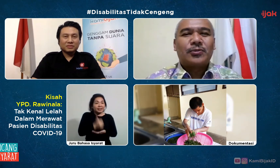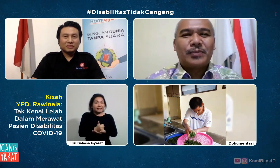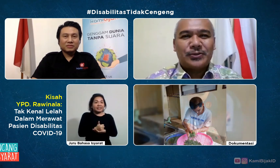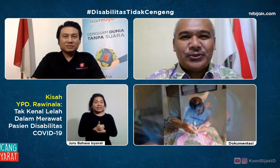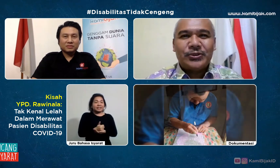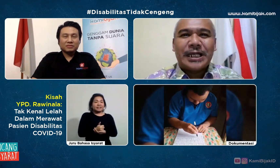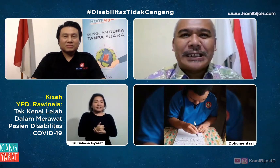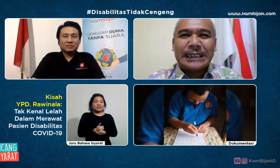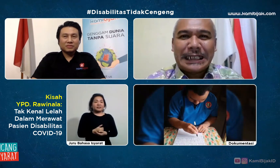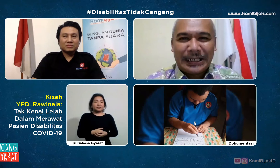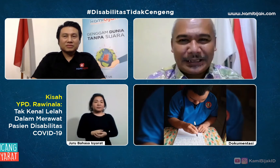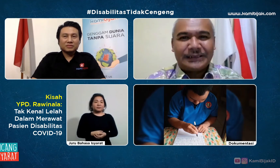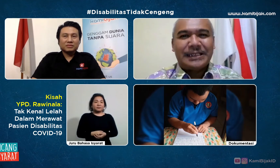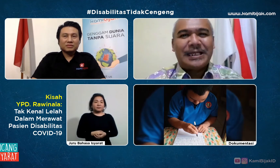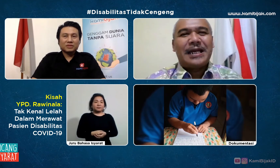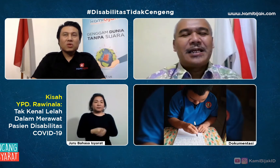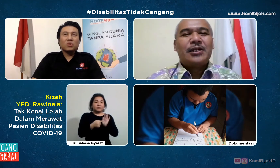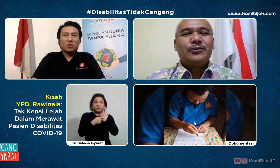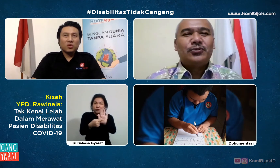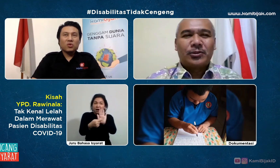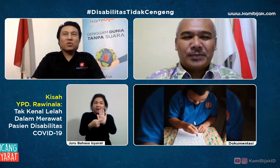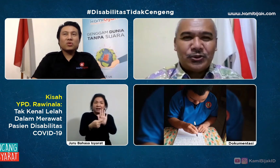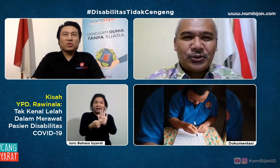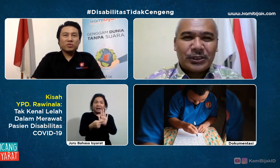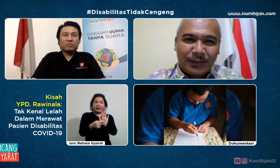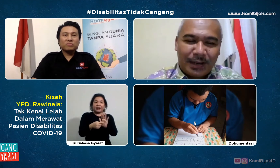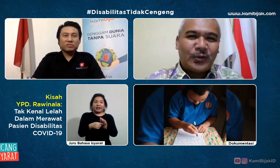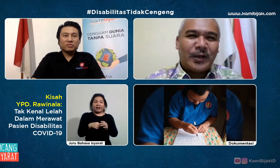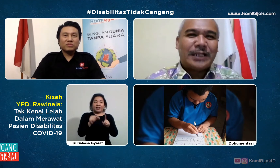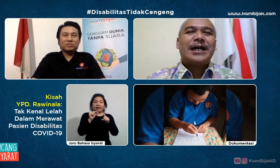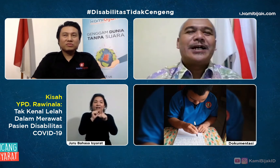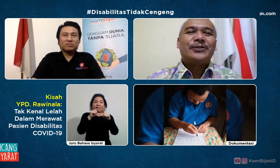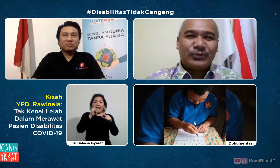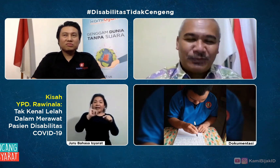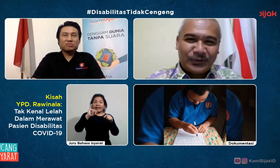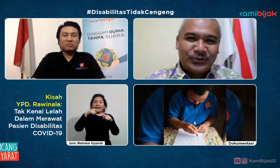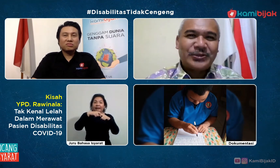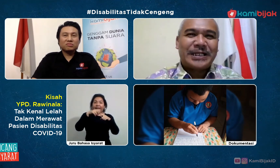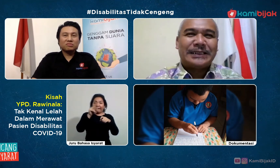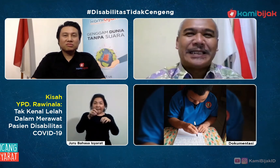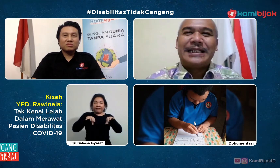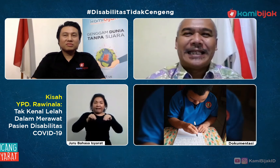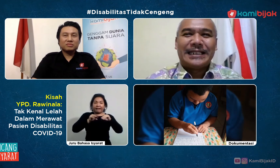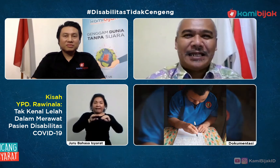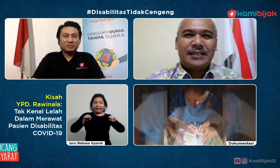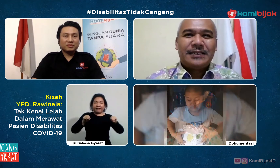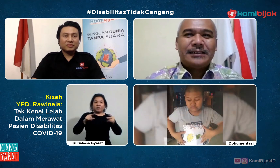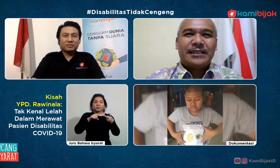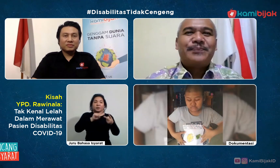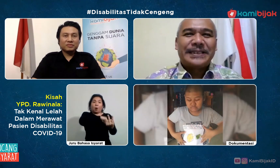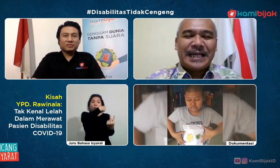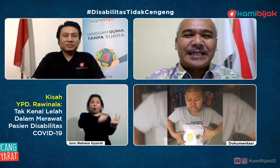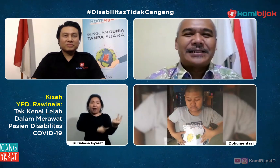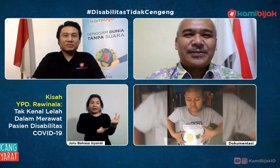untuk menunjukkan karirnya untuk menunjukkan kemampuannya untuk menunjukkan panitianya diberikan